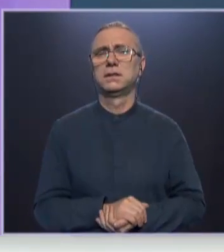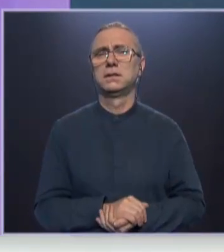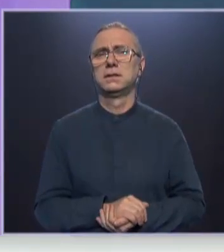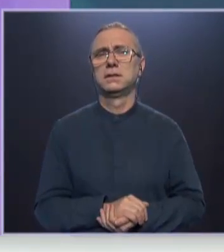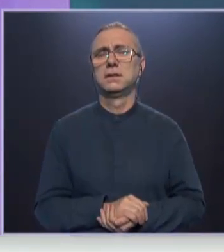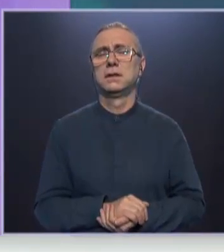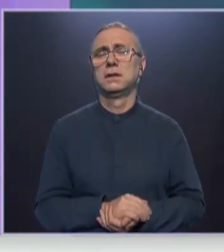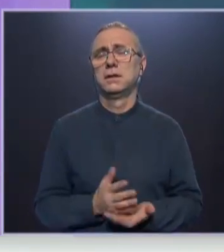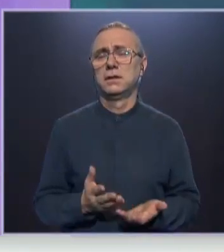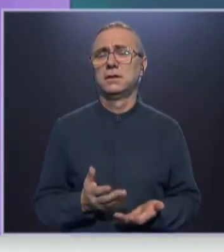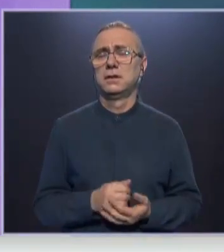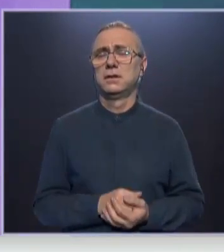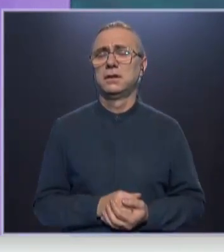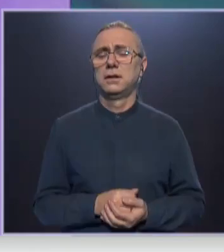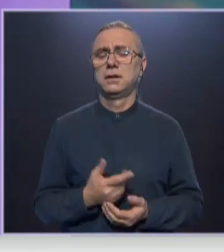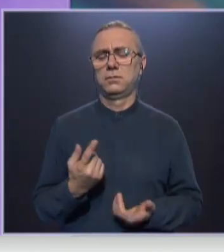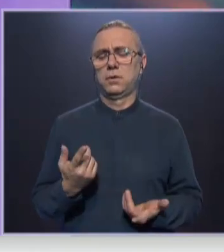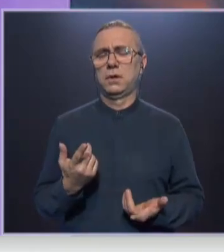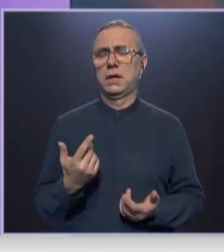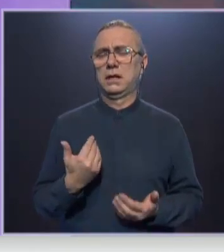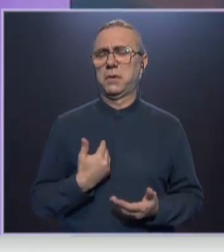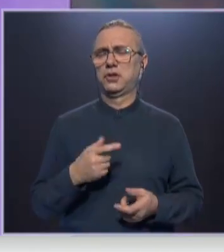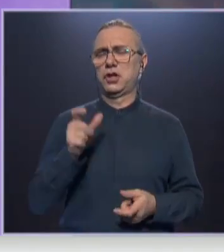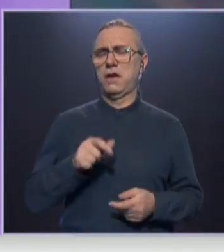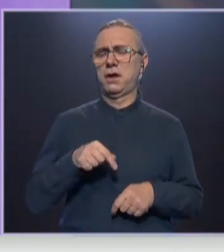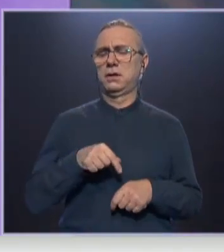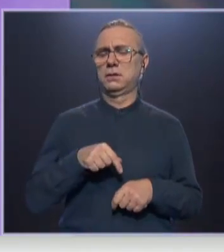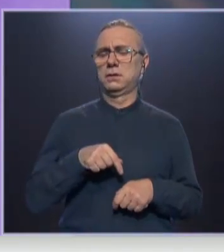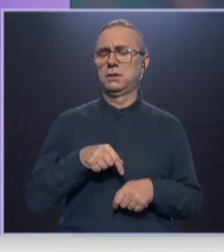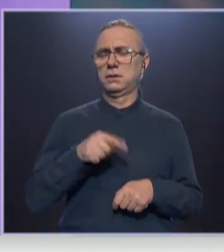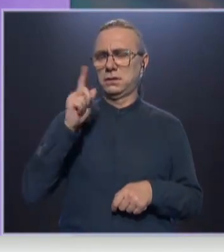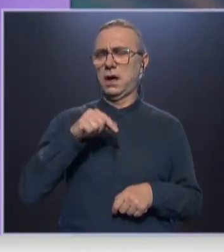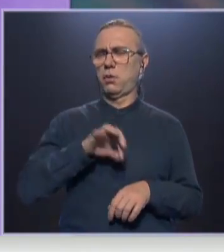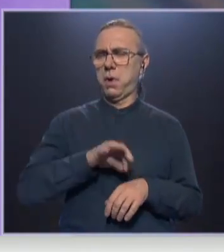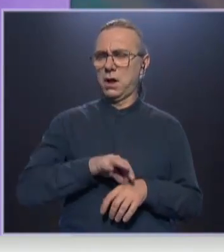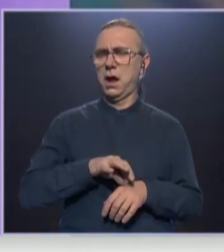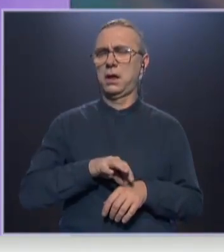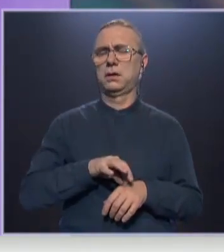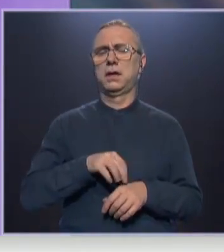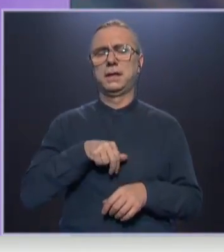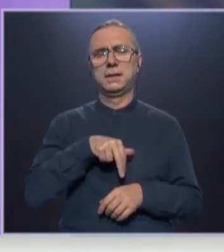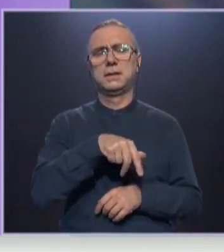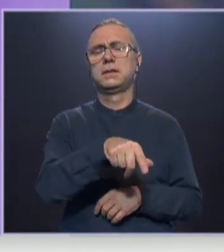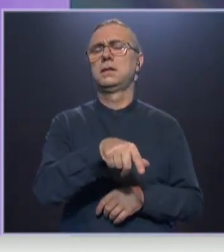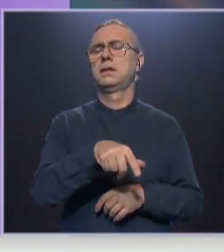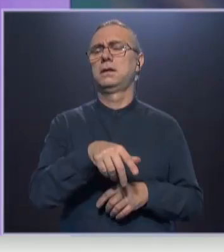себя как-то инфицированным оказаться среди многих это даже имеет в каких-то отношения серьезных болезней